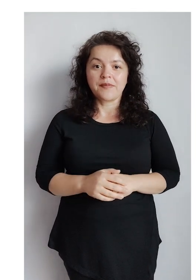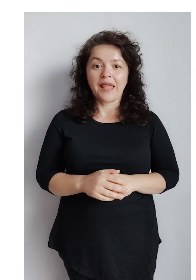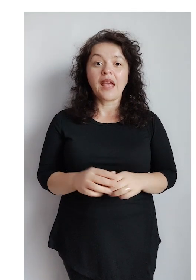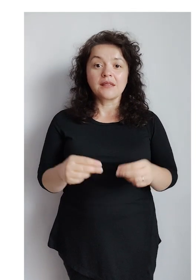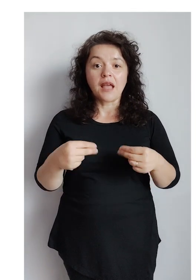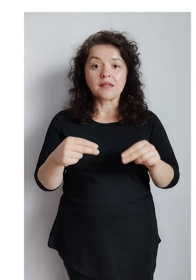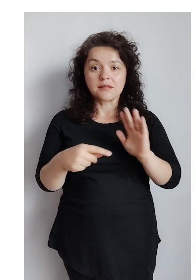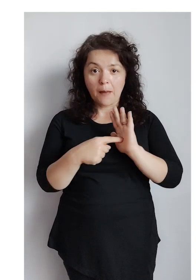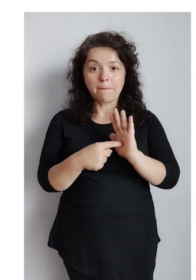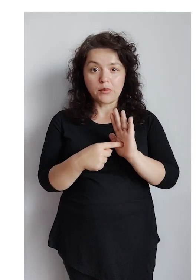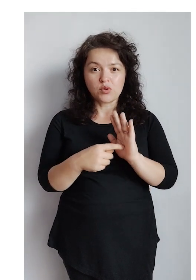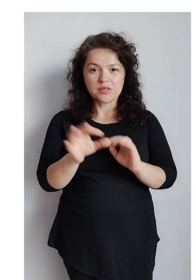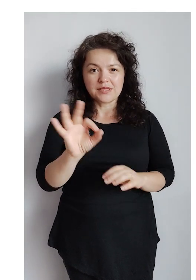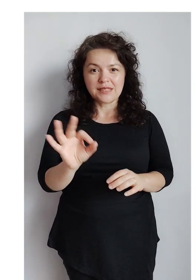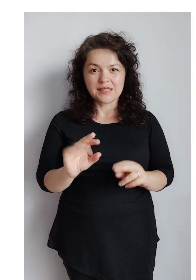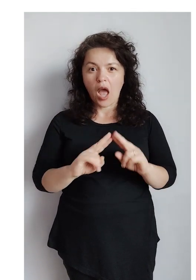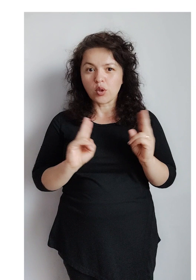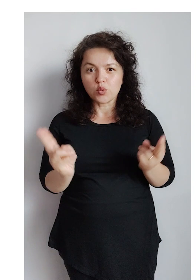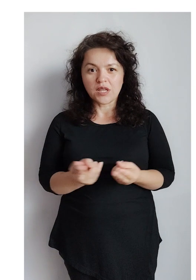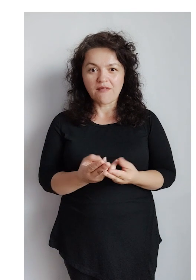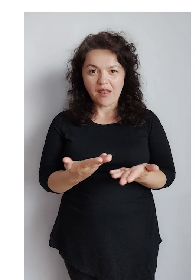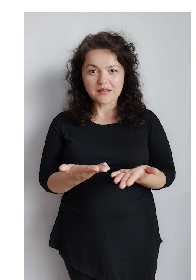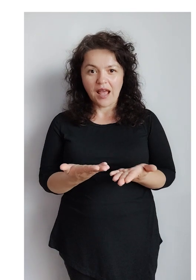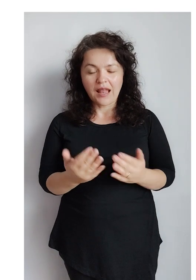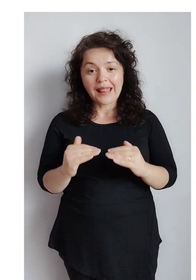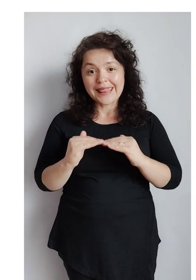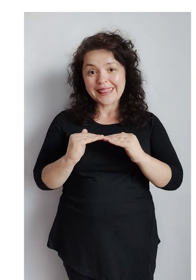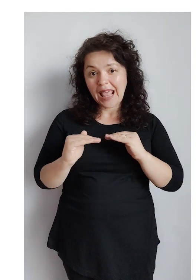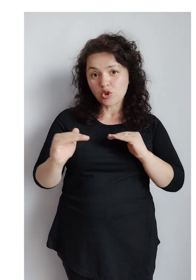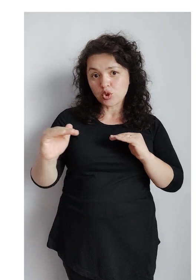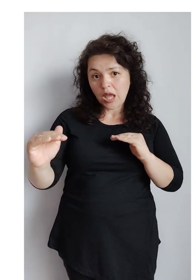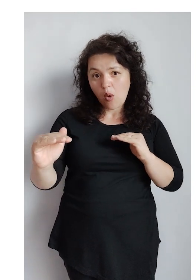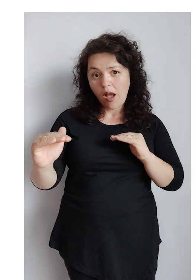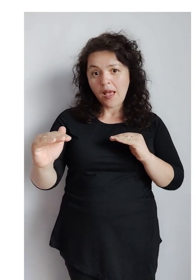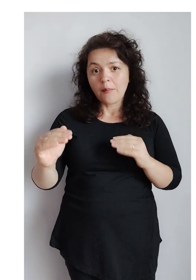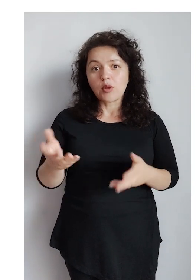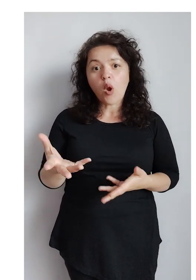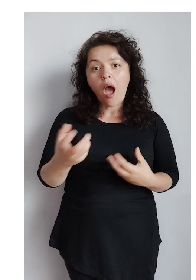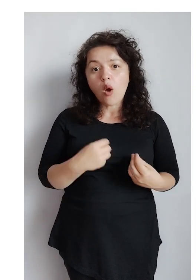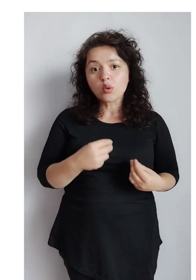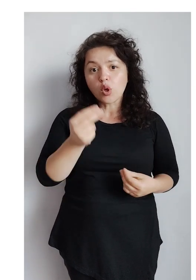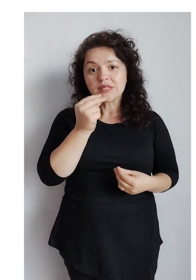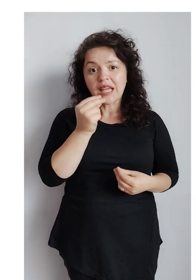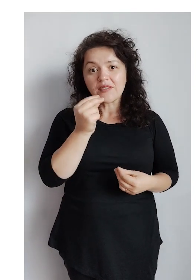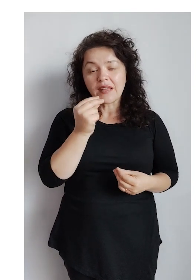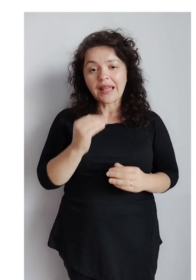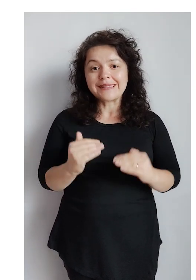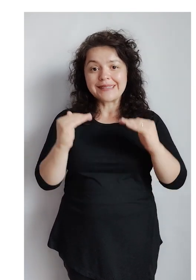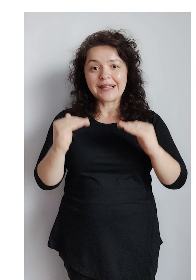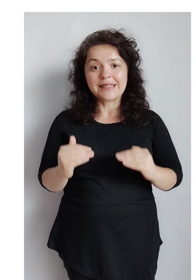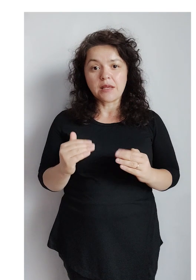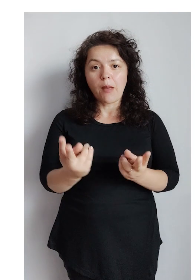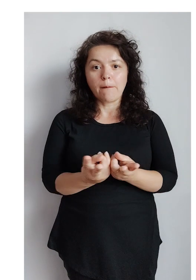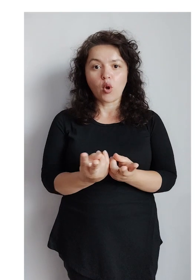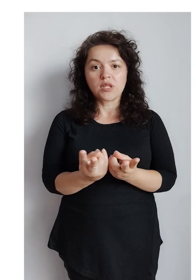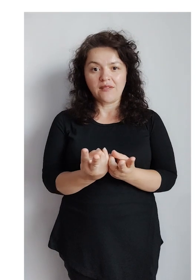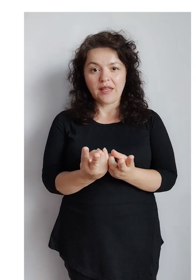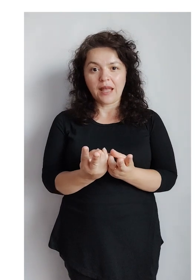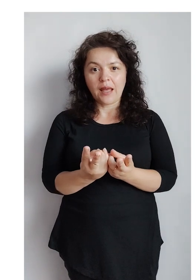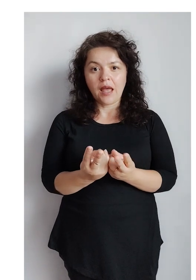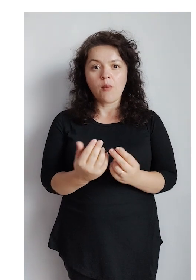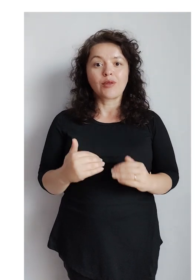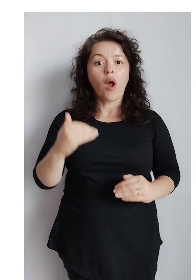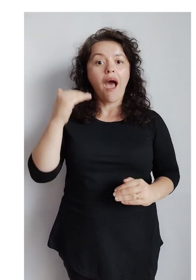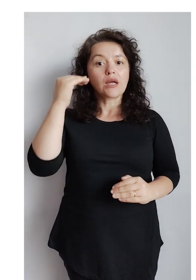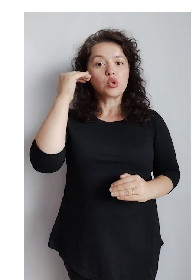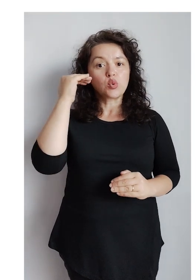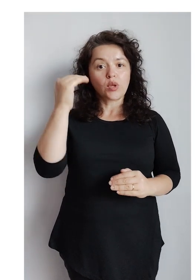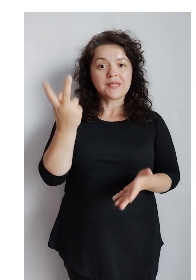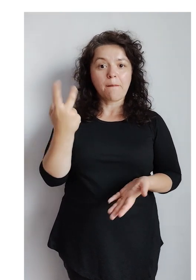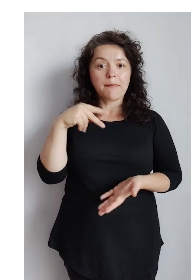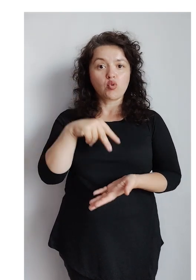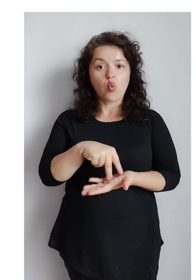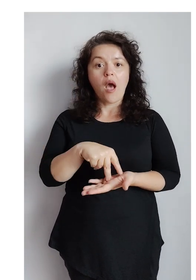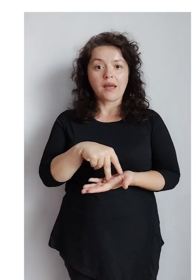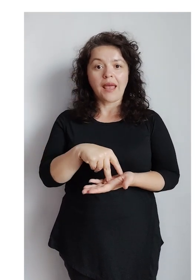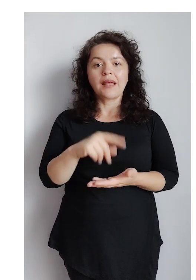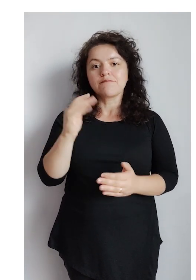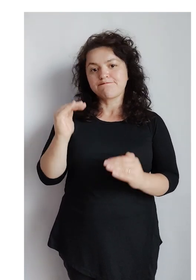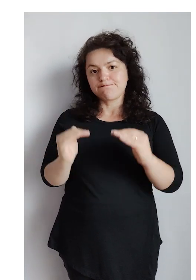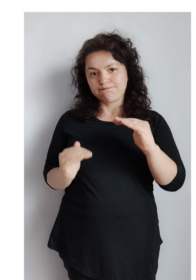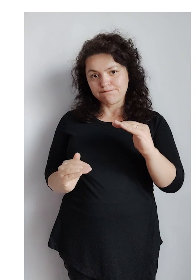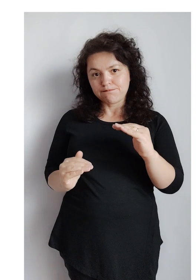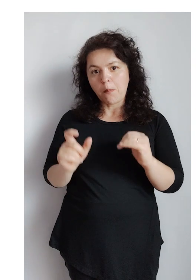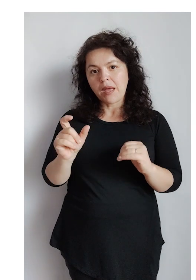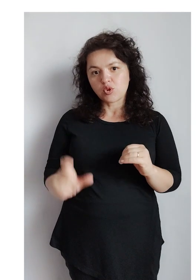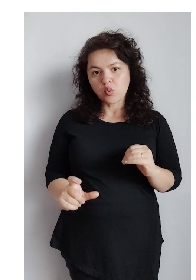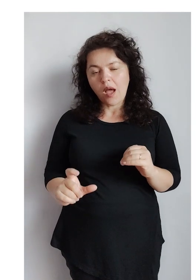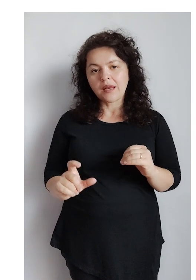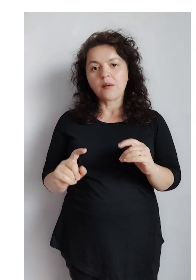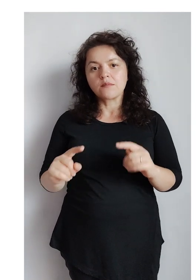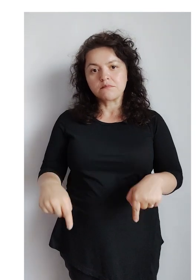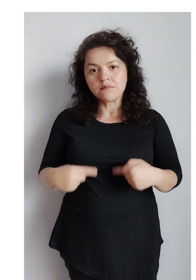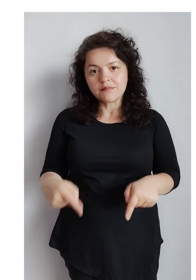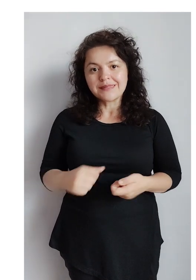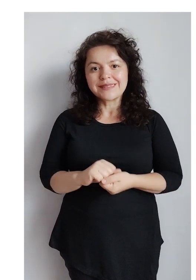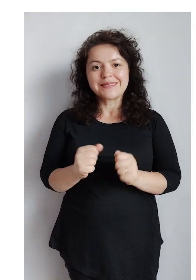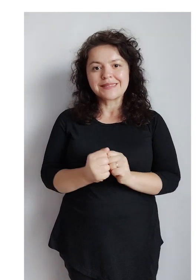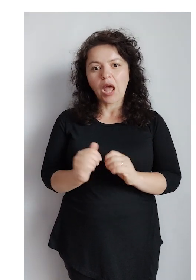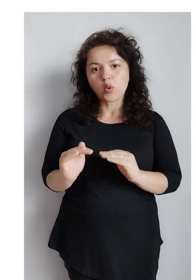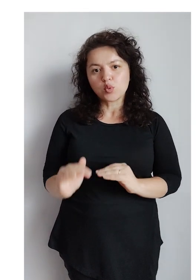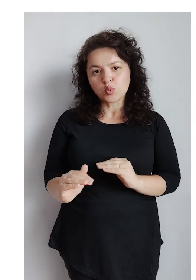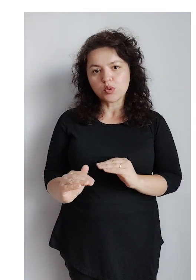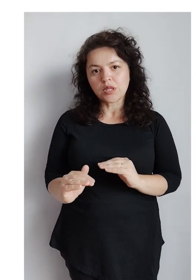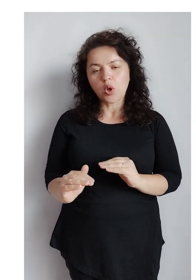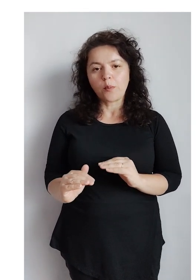Un alt exemplu de design universal, tejgeaua pentru bufet și autoservire la o înălțime potrivită atât pentru adulți în picioare, cât și pentru persoane așezate sau scunde și copii